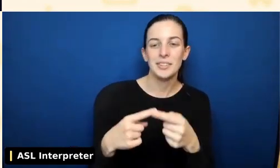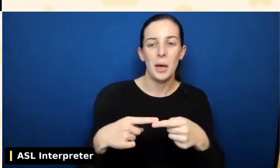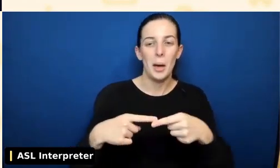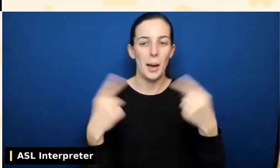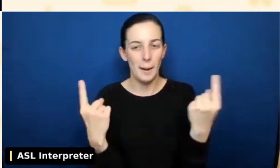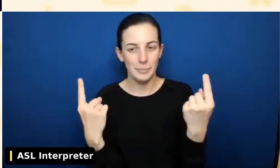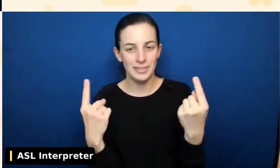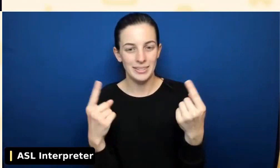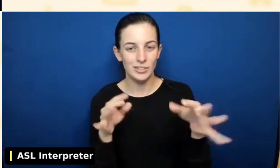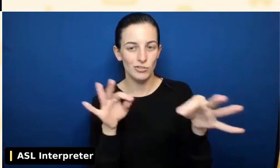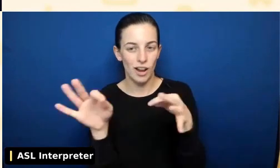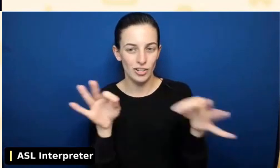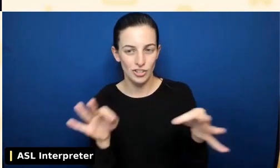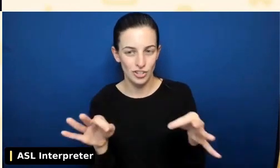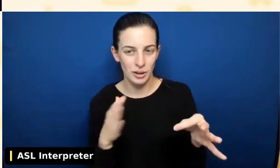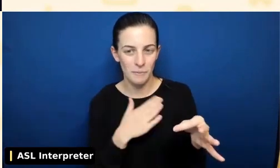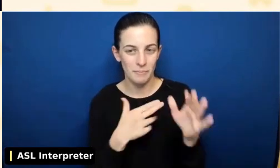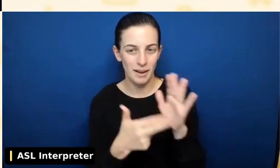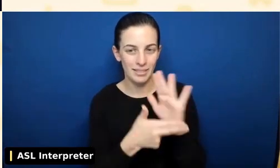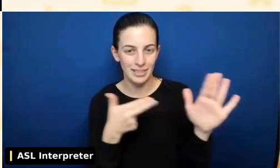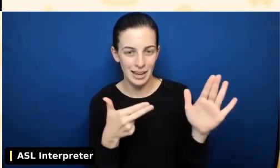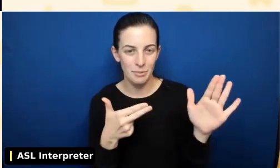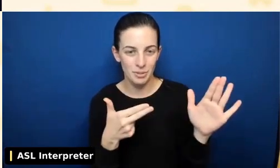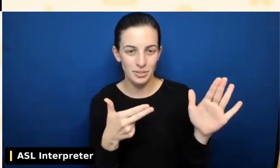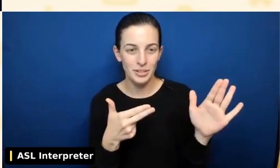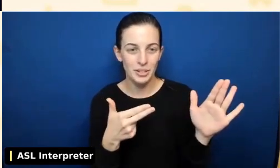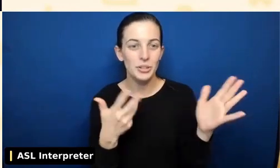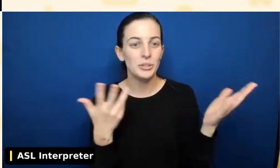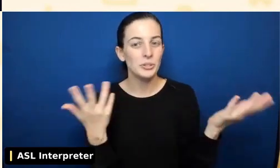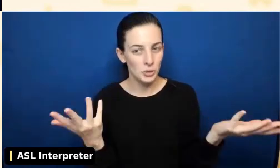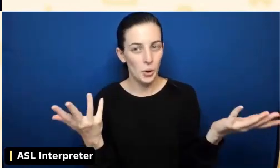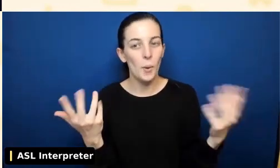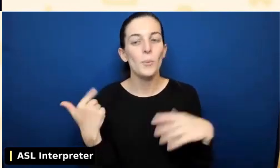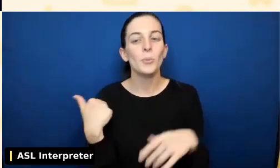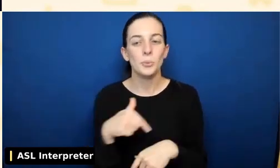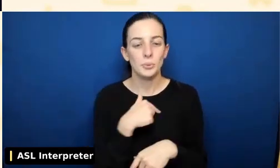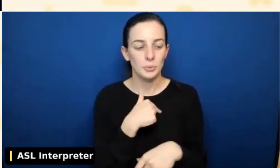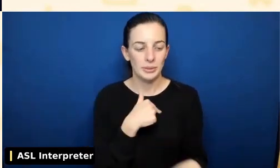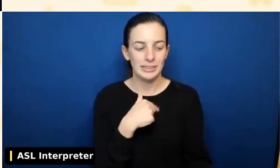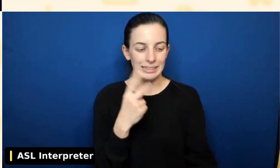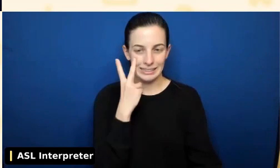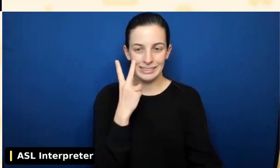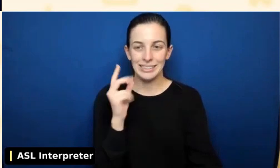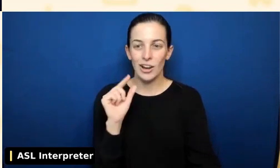de dónde está mi etiqueta, el texto de mi botón. Y porque no tenemos un grupo de opciones juntas